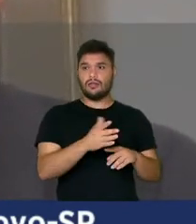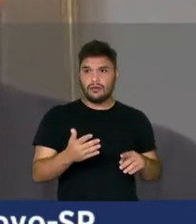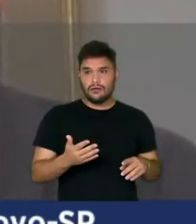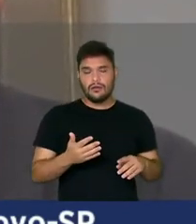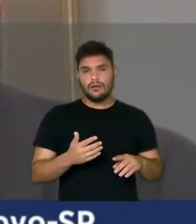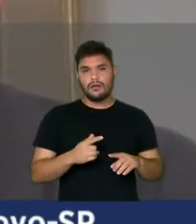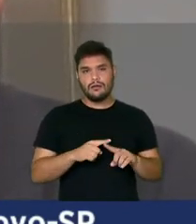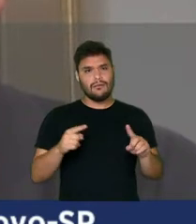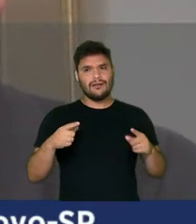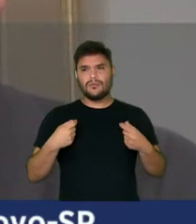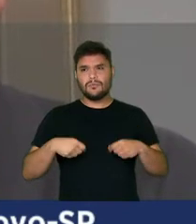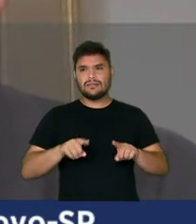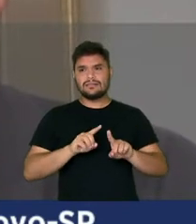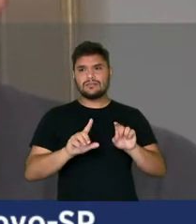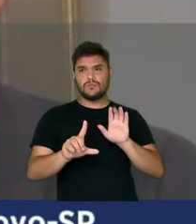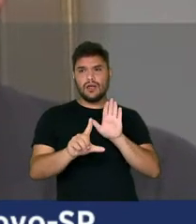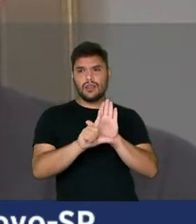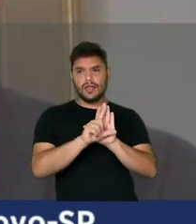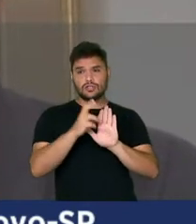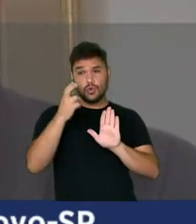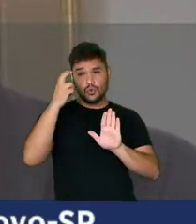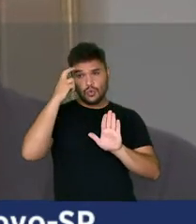COMO MINORIA MULHERES, NEGROS, QUILOMBOLAS. EU ACHO QUE NÃO CABE NA LEI DE CULTURA